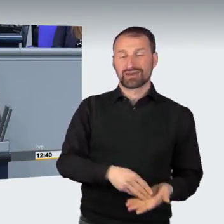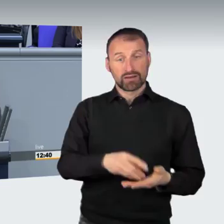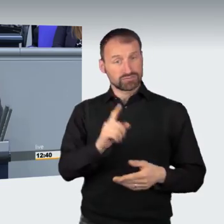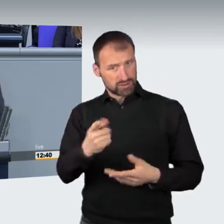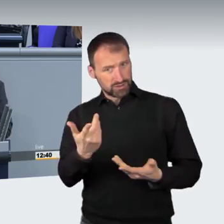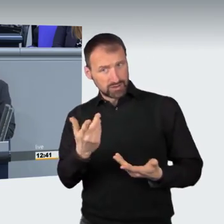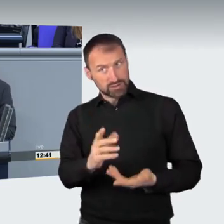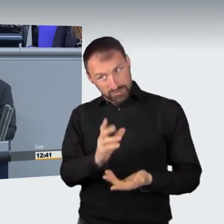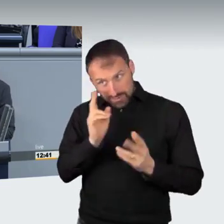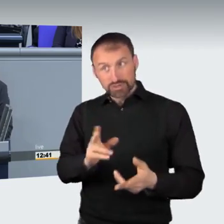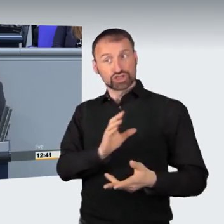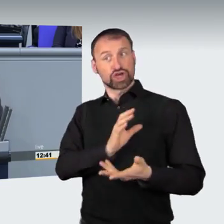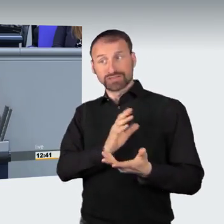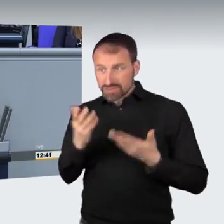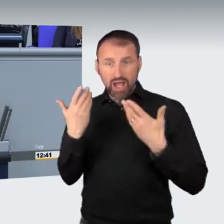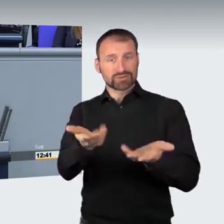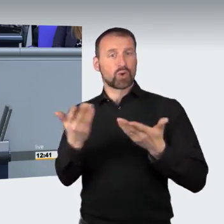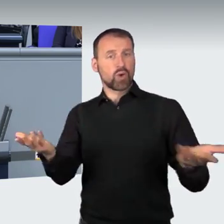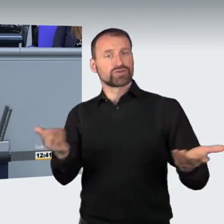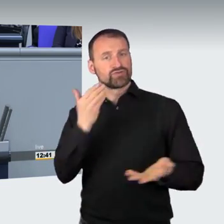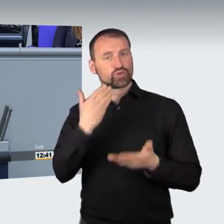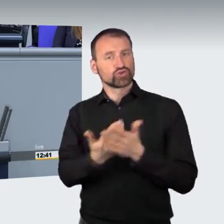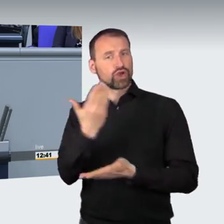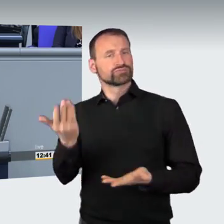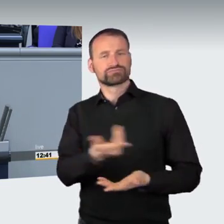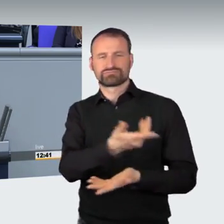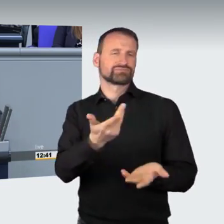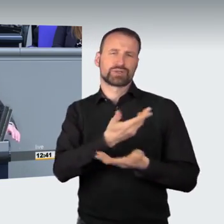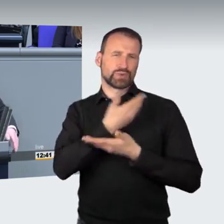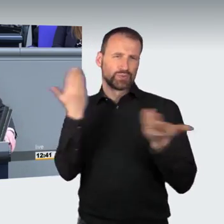Frau Künast hat mir das bestätigt, gegen steigende Mieten ist